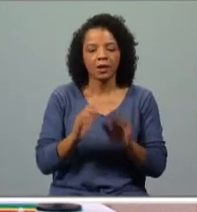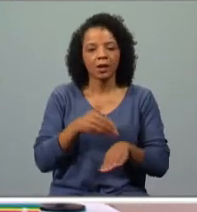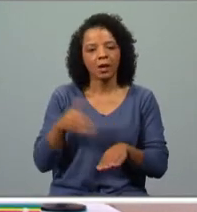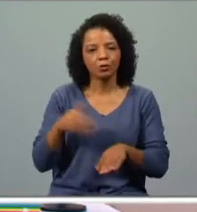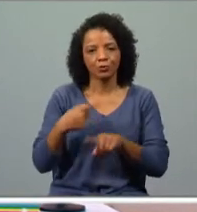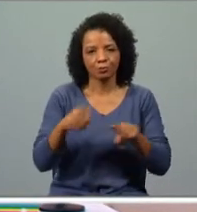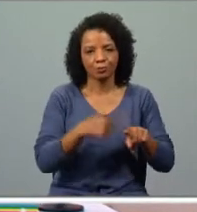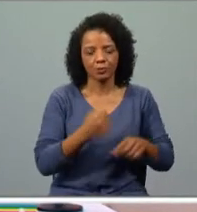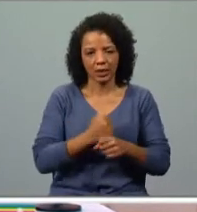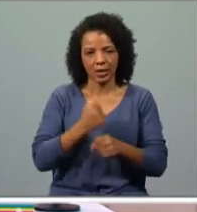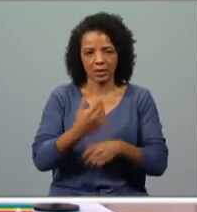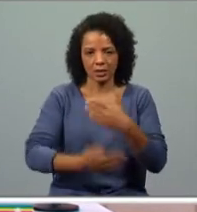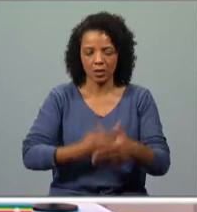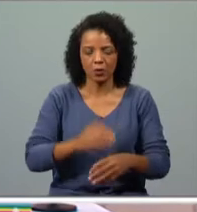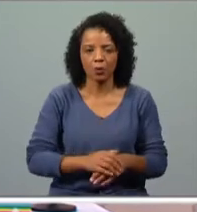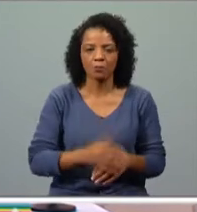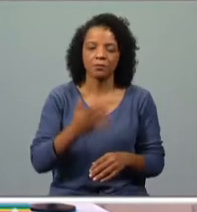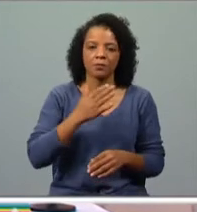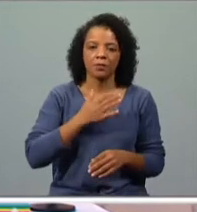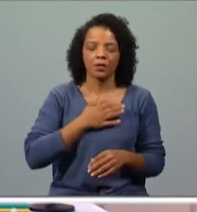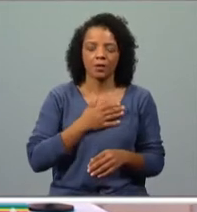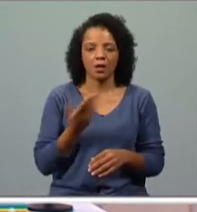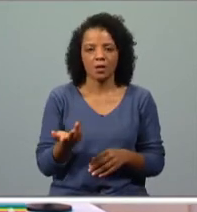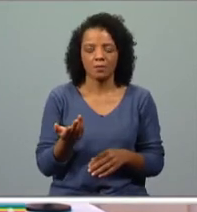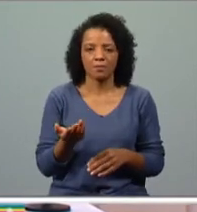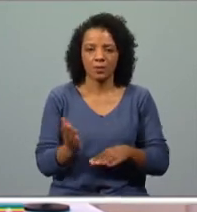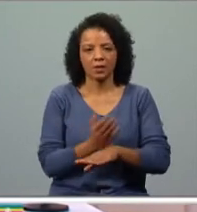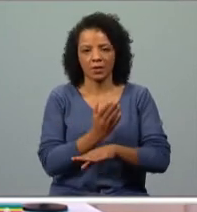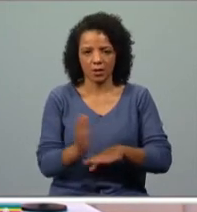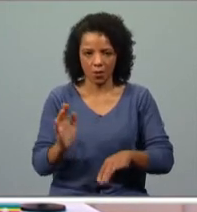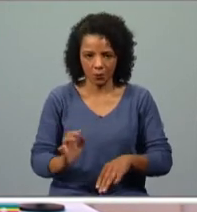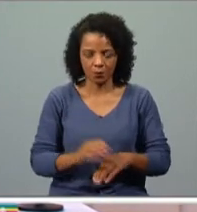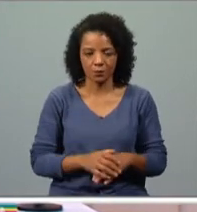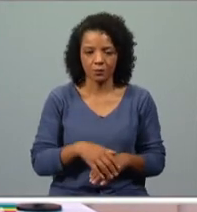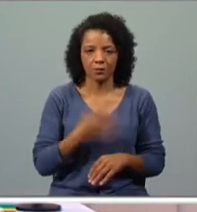momentos da ação permitem-nos fazer-se uma espécie de divisão ou seja o espaço 行動的時刻讓我們讓自己一種劃分，即空間